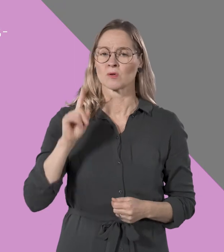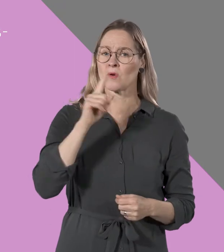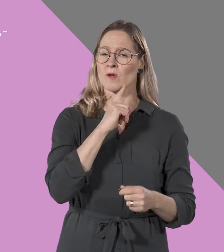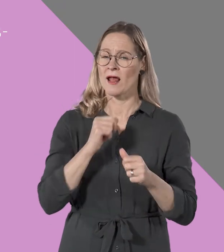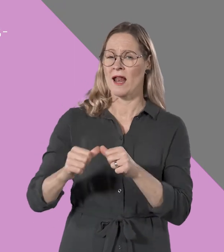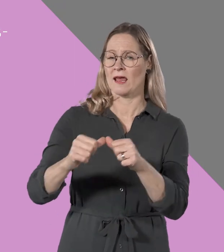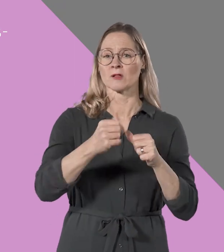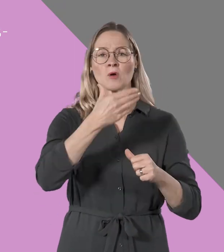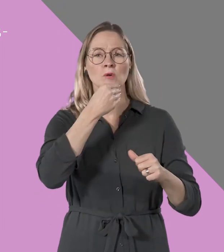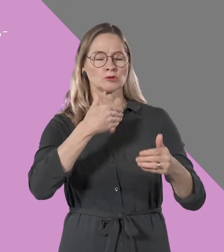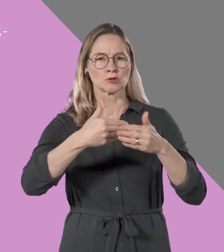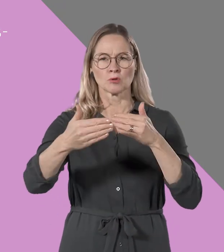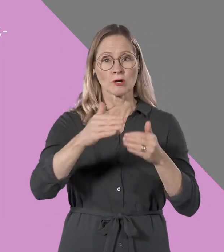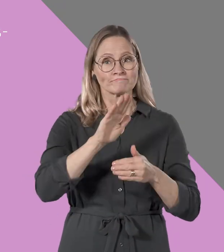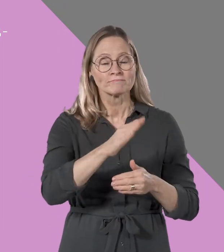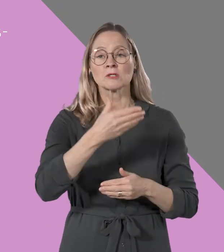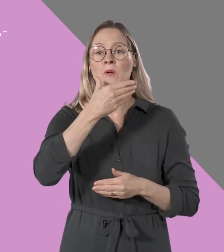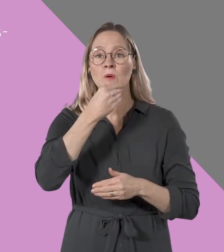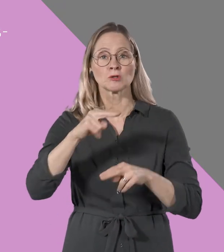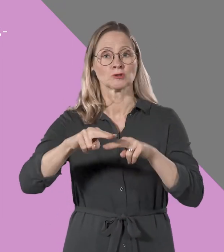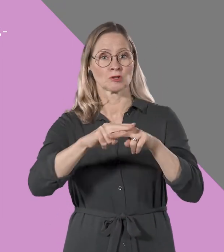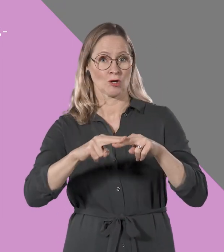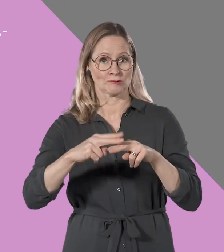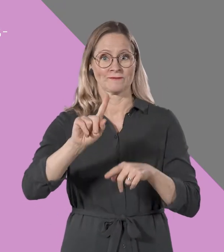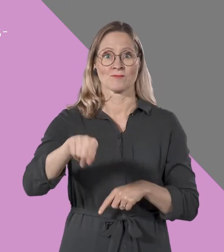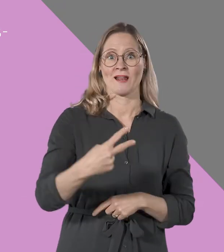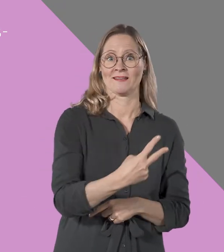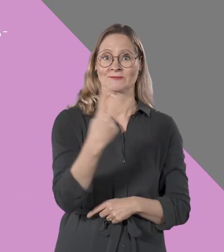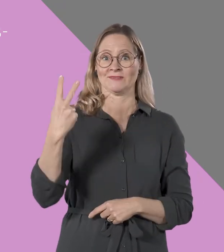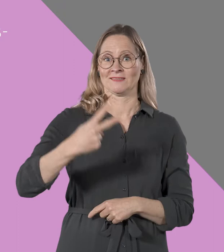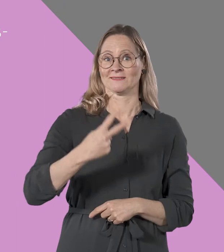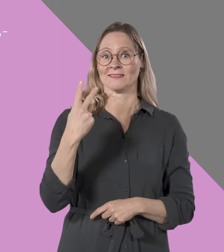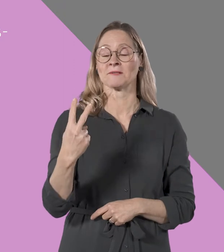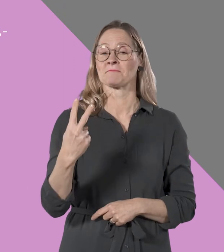Kuurojen Liiton nuorisotyön nuorisokokous 2022 -